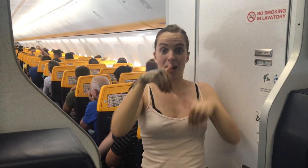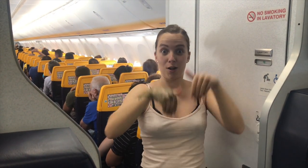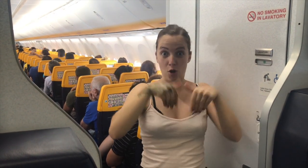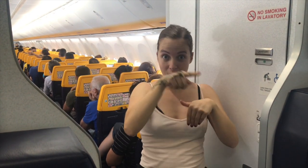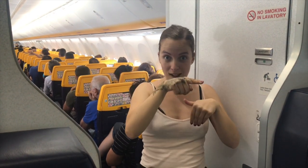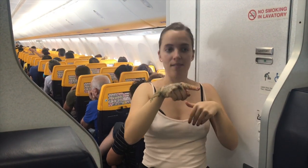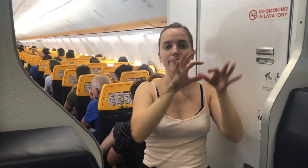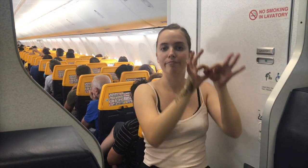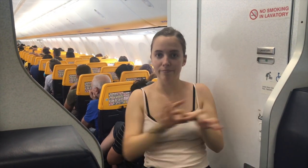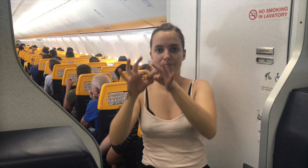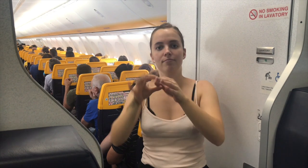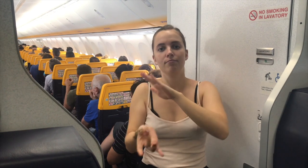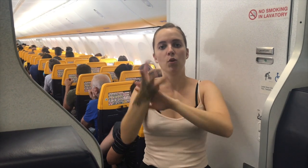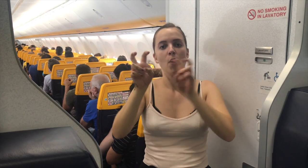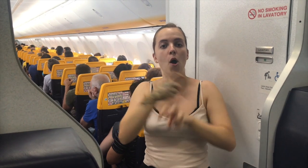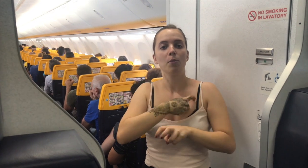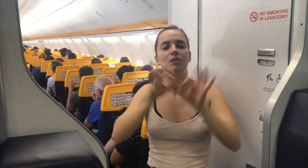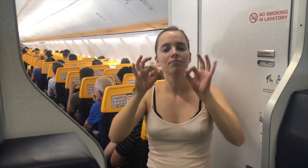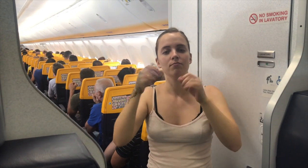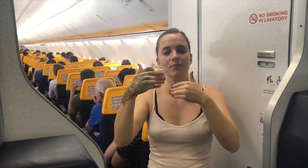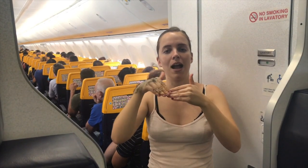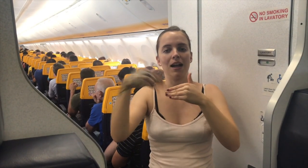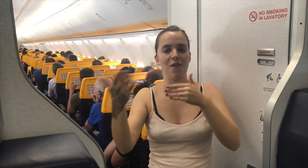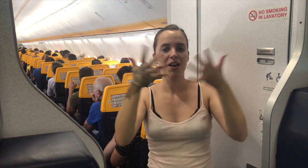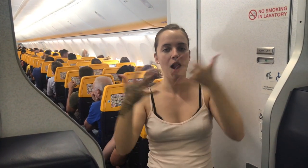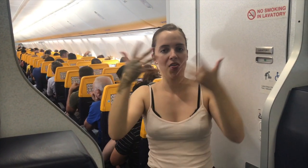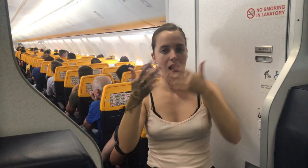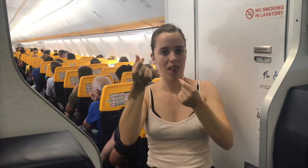Además de la Comisión Electoral, se ha creado una nueva Comisión de Auditoría (EFA).